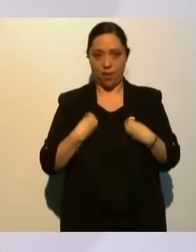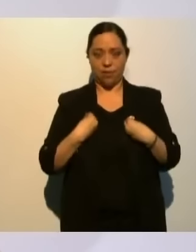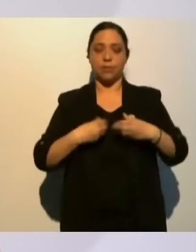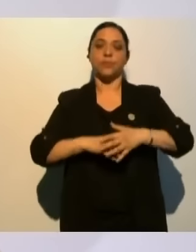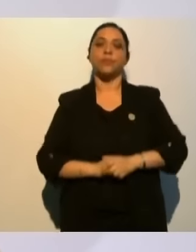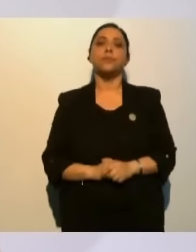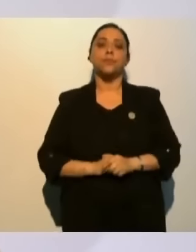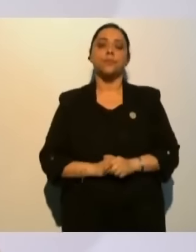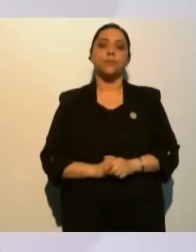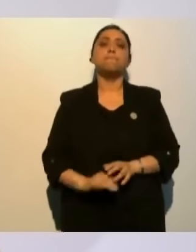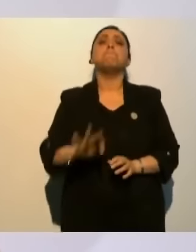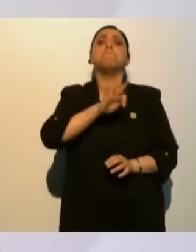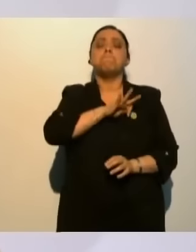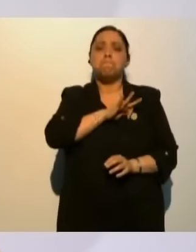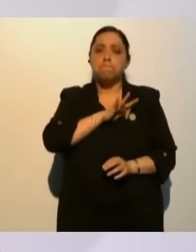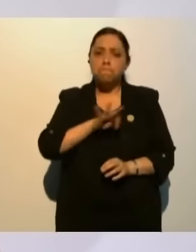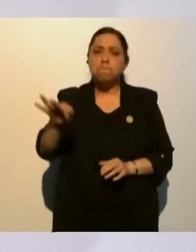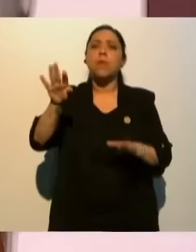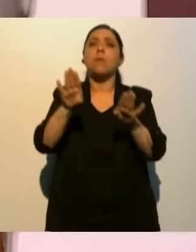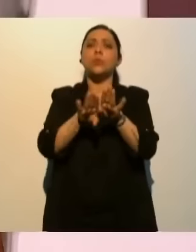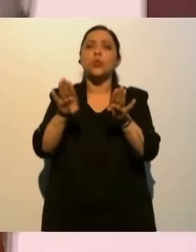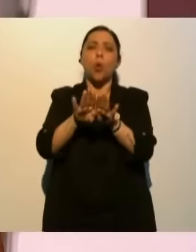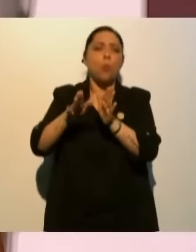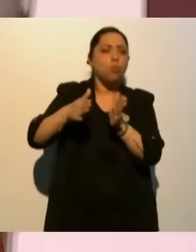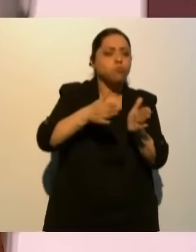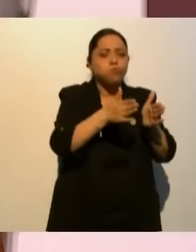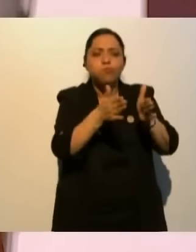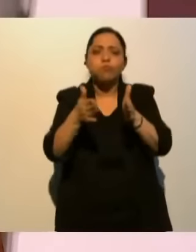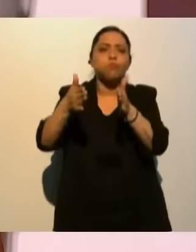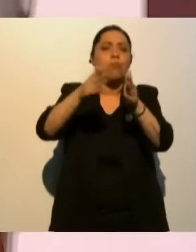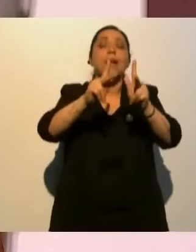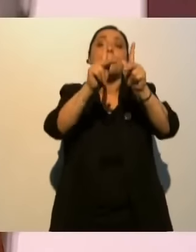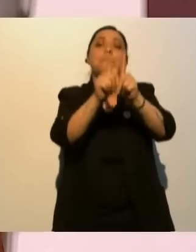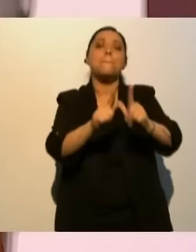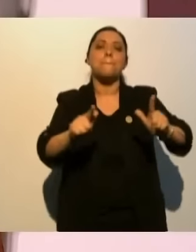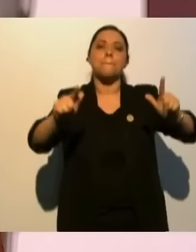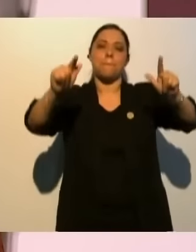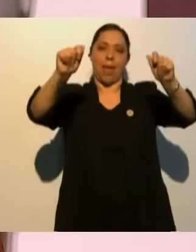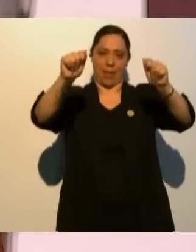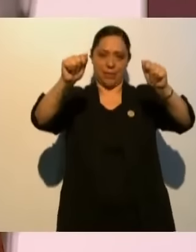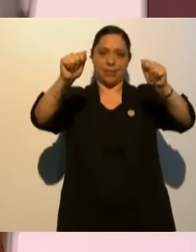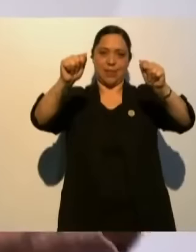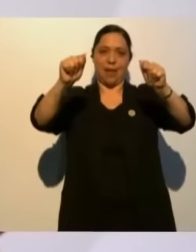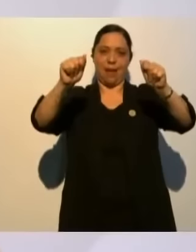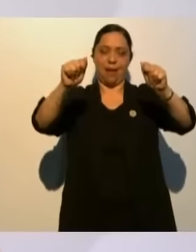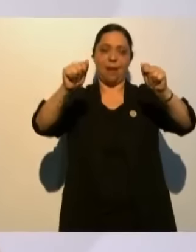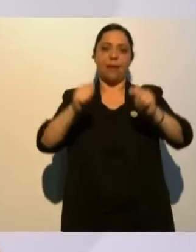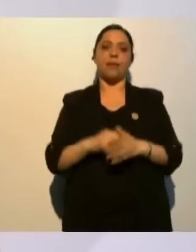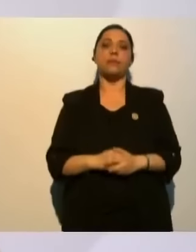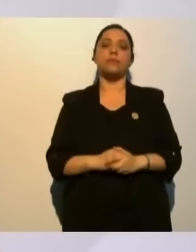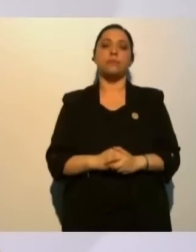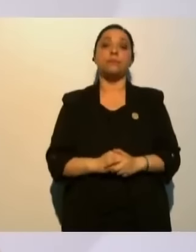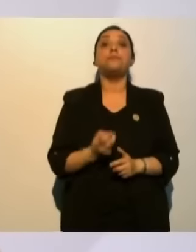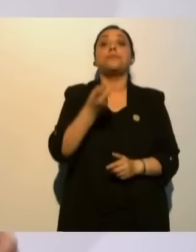hacer un pequeño camino de paz o un un camino mayor y ahí también que juntemos los recursos